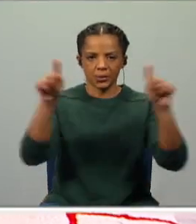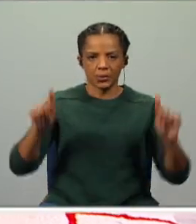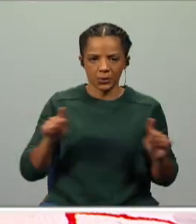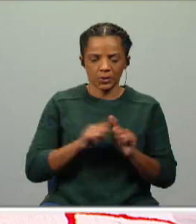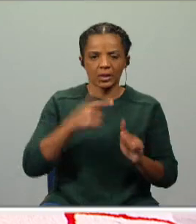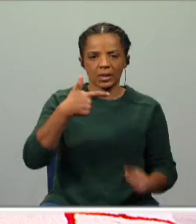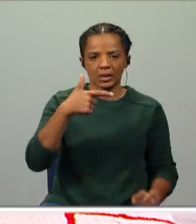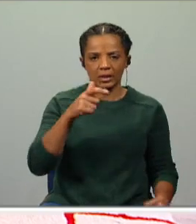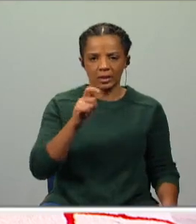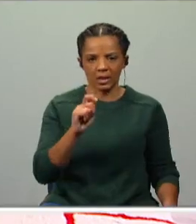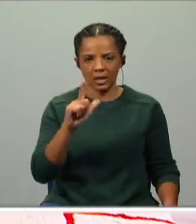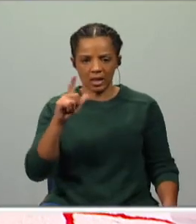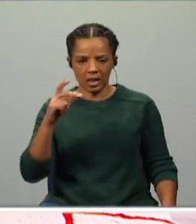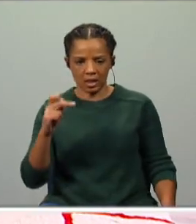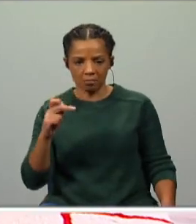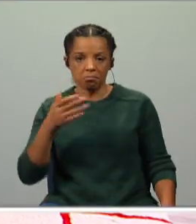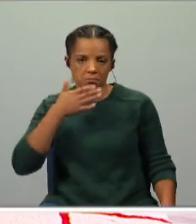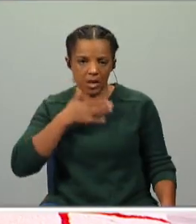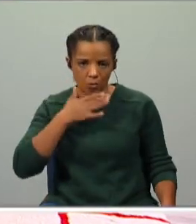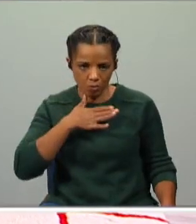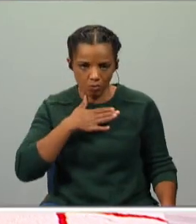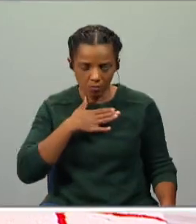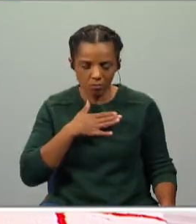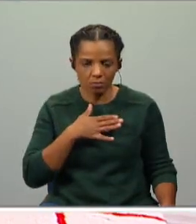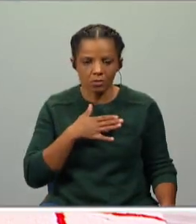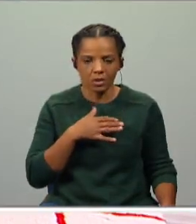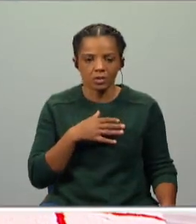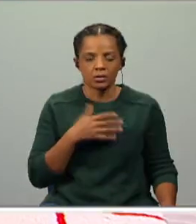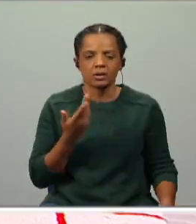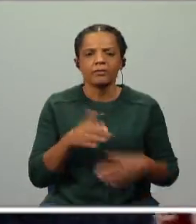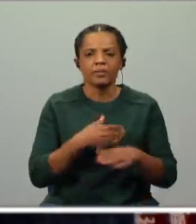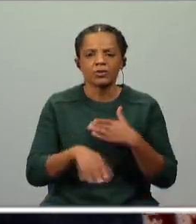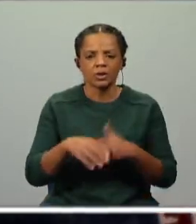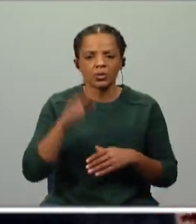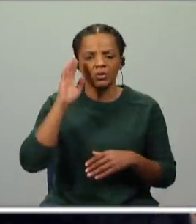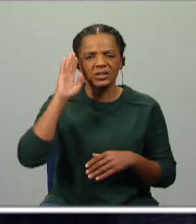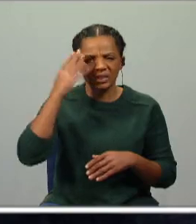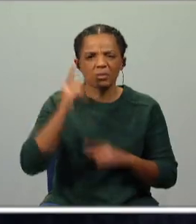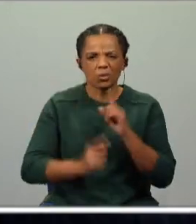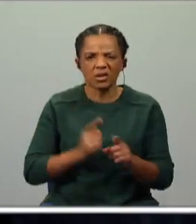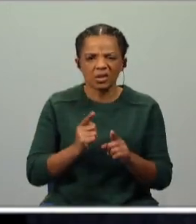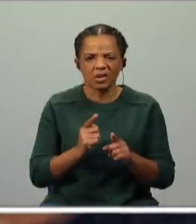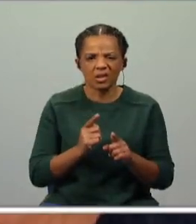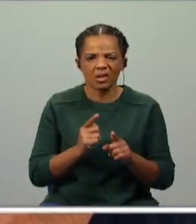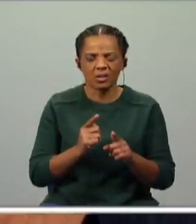ah, está em branco e vamos fazer Sabem o que uma grinalda? Não sei se vocês sabem o que é uma grinalda,